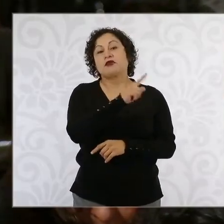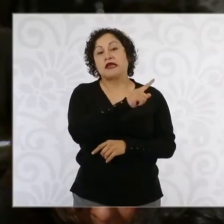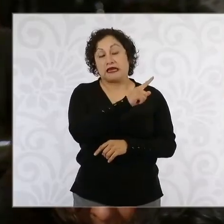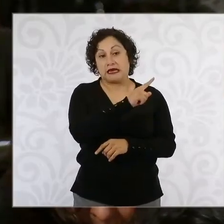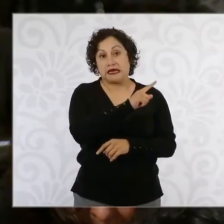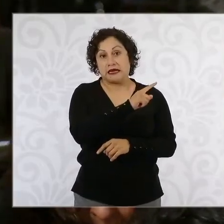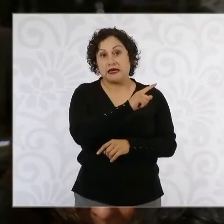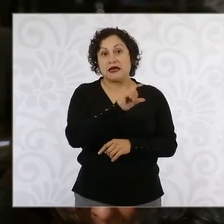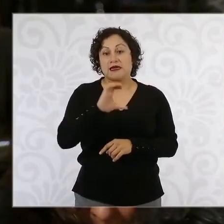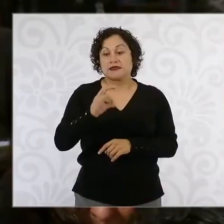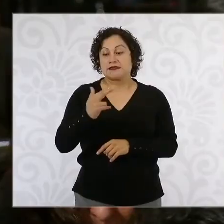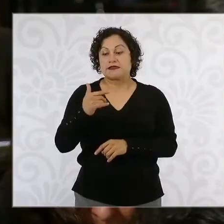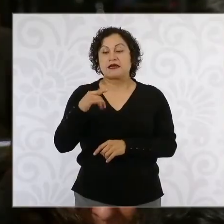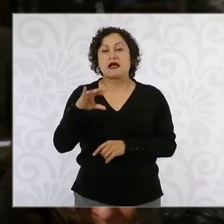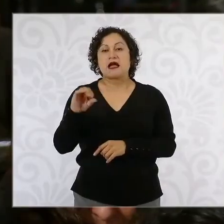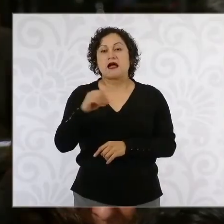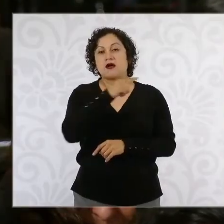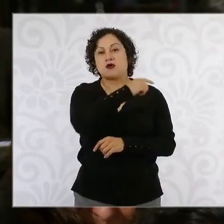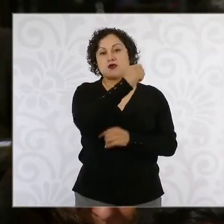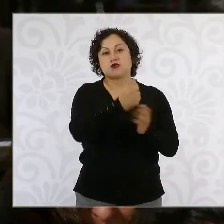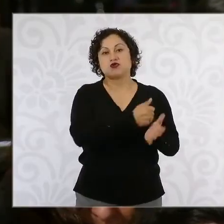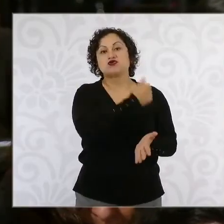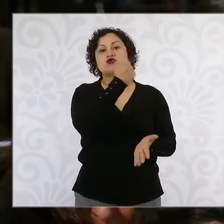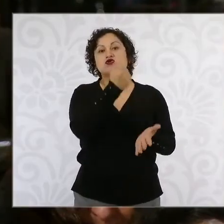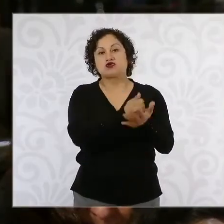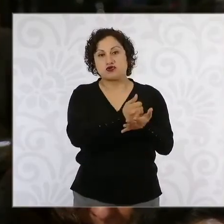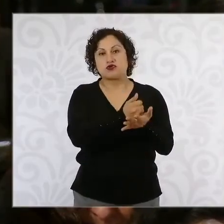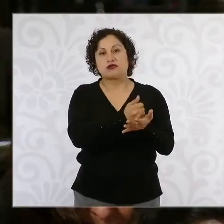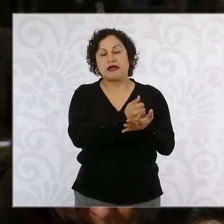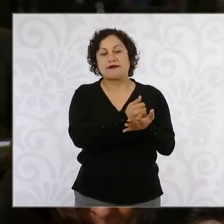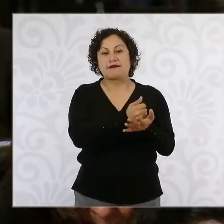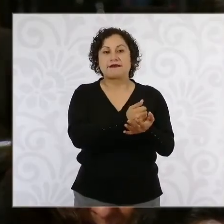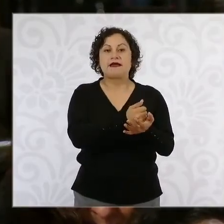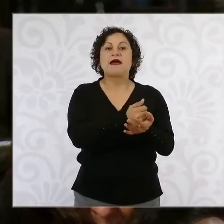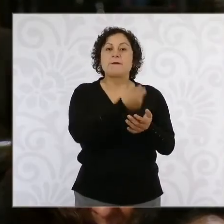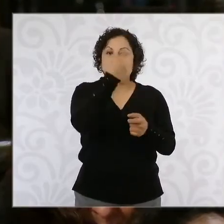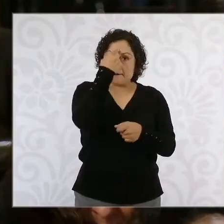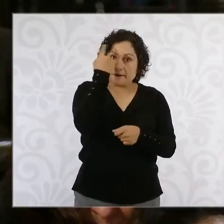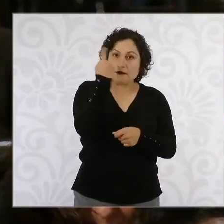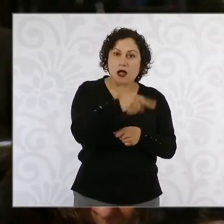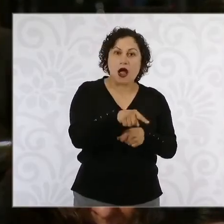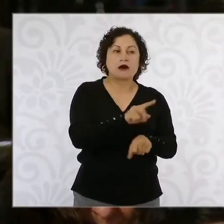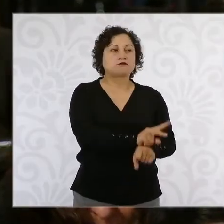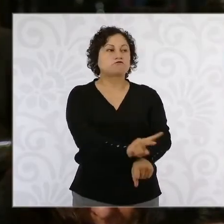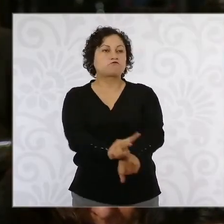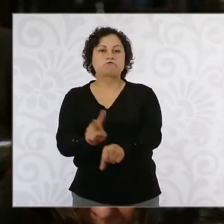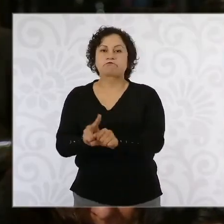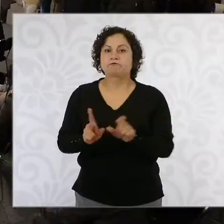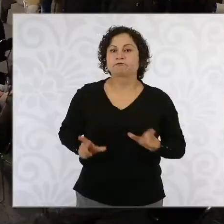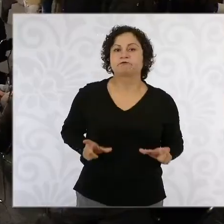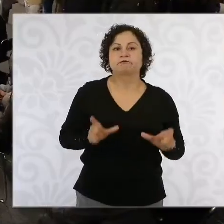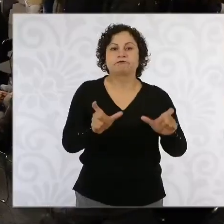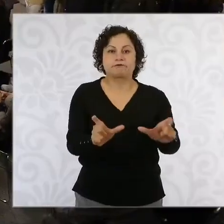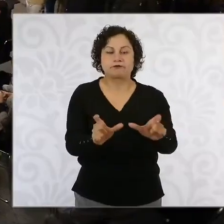se convertirá en la Zona cero de la estrategia presidenta le pido su opinión ahora con el anunci